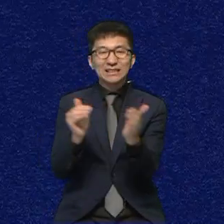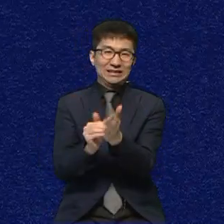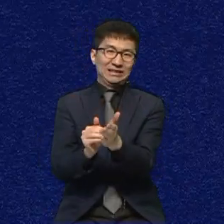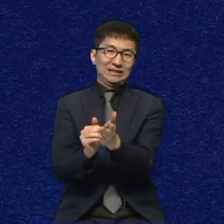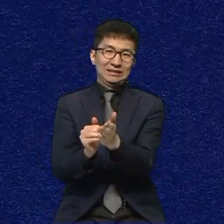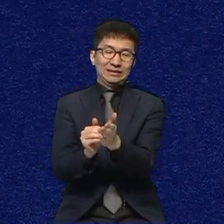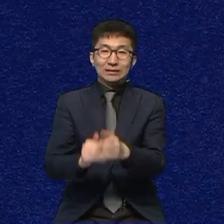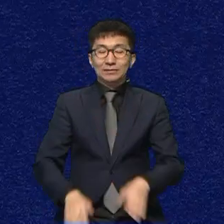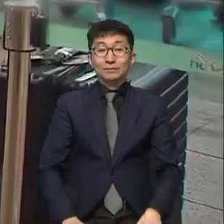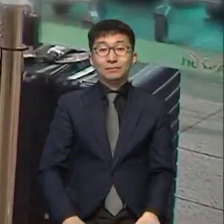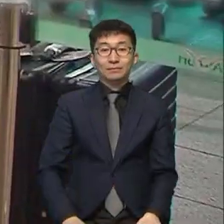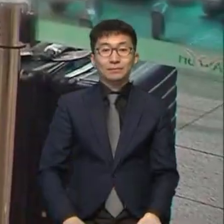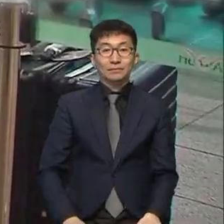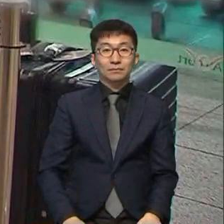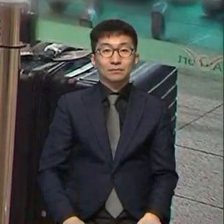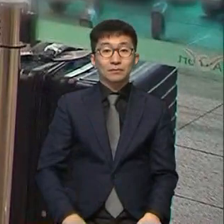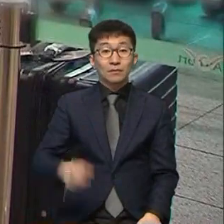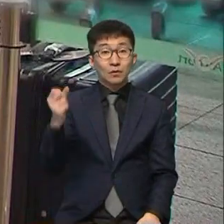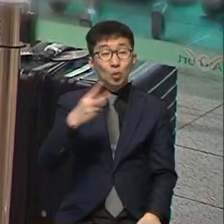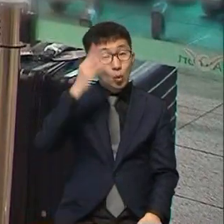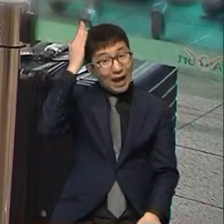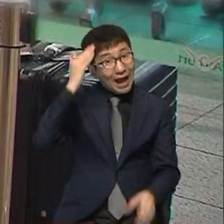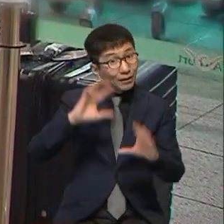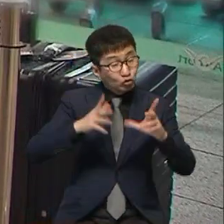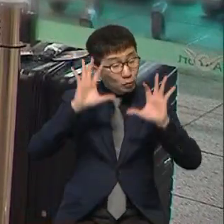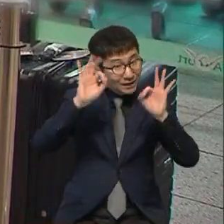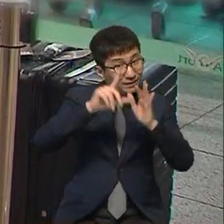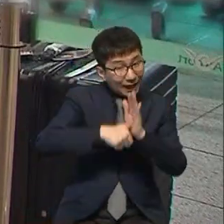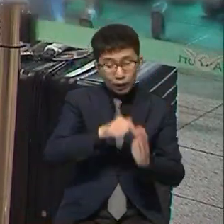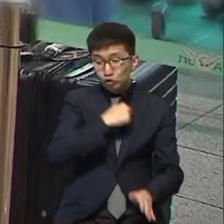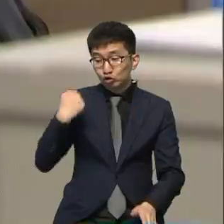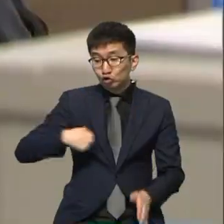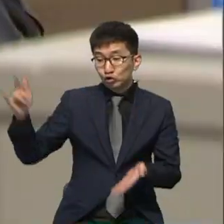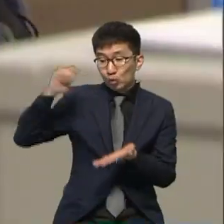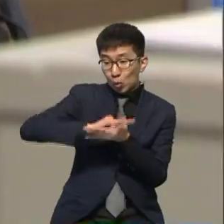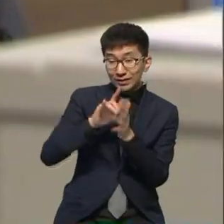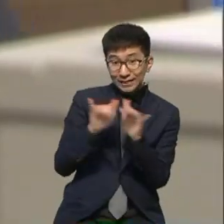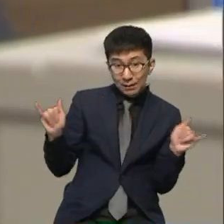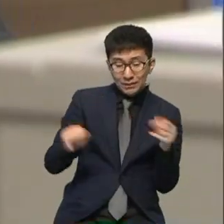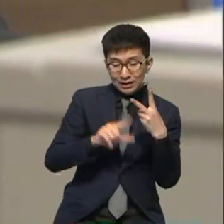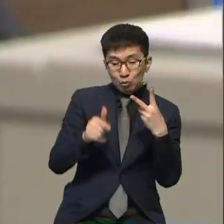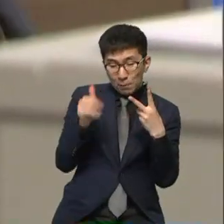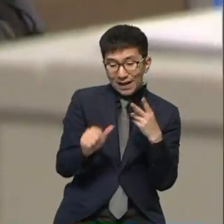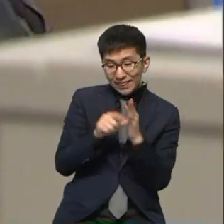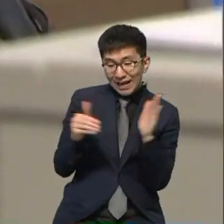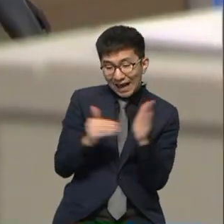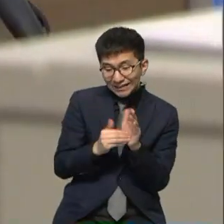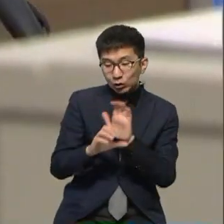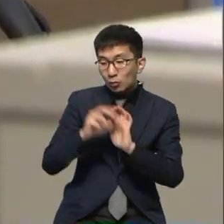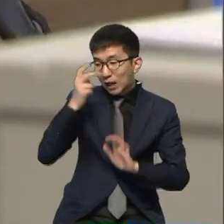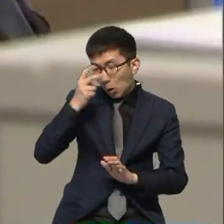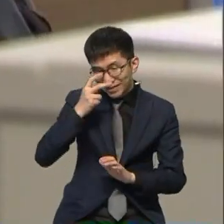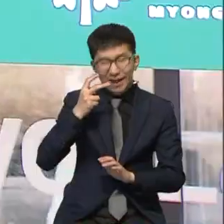게다가 우리나라는 중국발 입국자에 대해 2월 말까지 PCR 검사를 하기로 해 한층 더